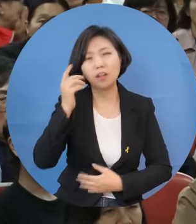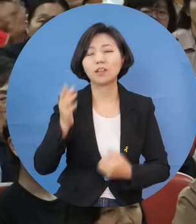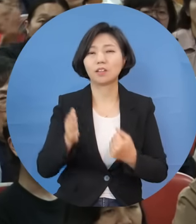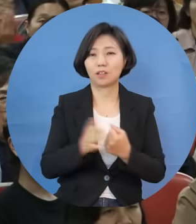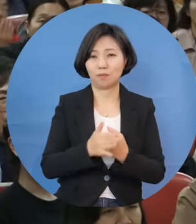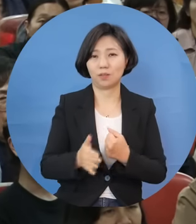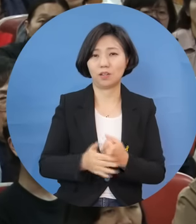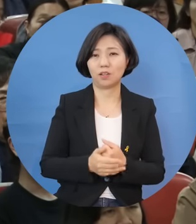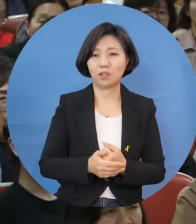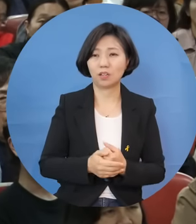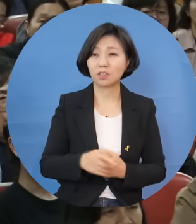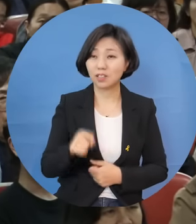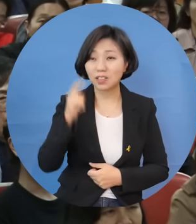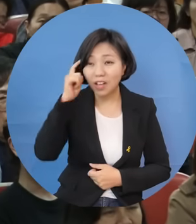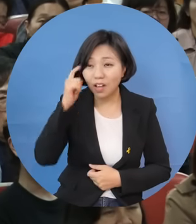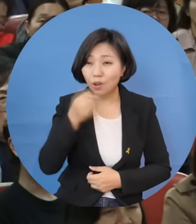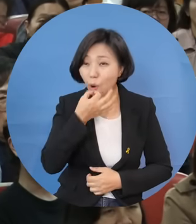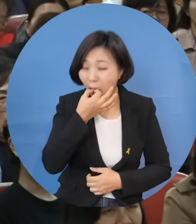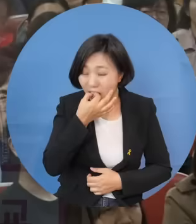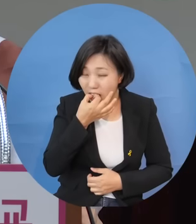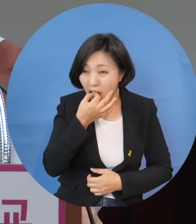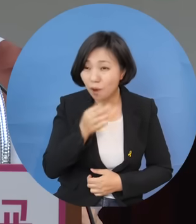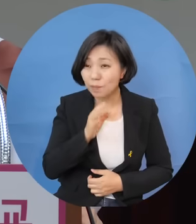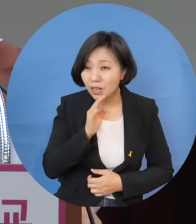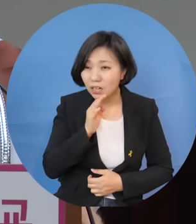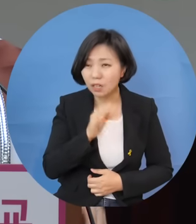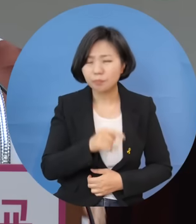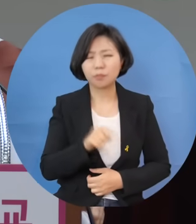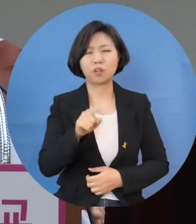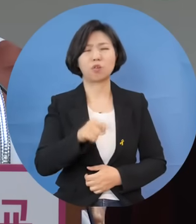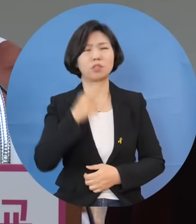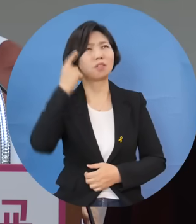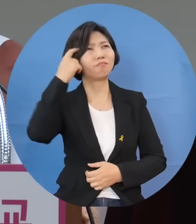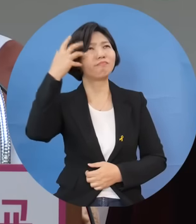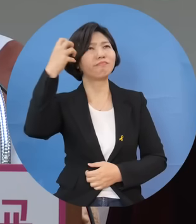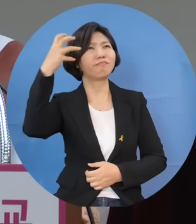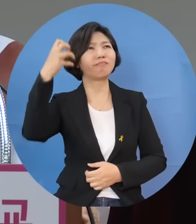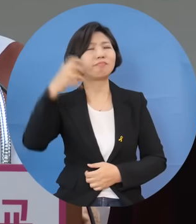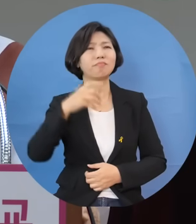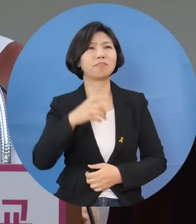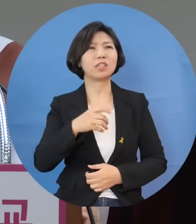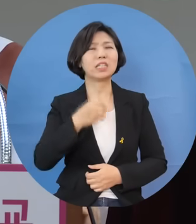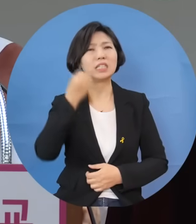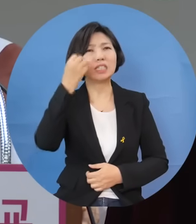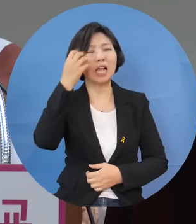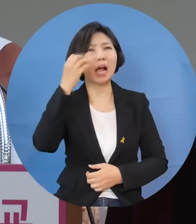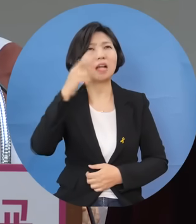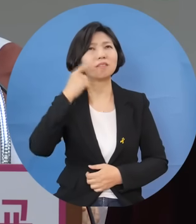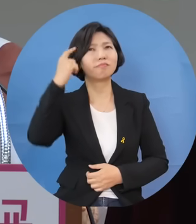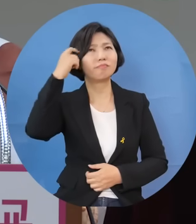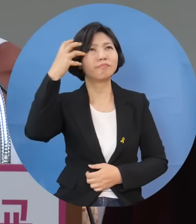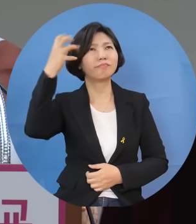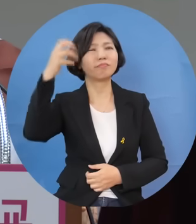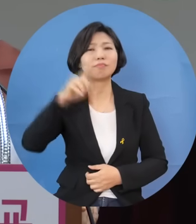(질문자) 아, 그것도 욕심입니까? (웃음) 네, 그건 '망상'이에요. (질문자) 아~ 그런 걸 '망상'이라고 해요. (질문자) 아~